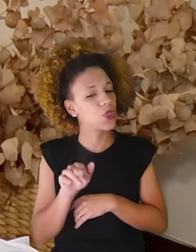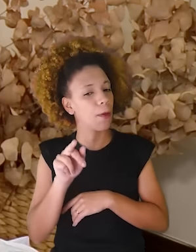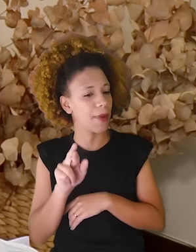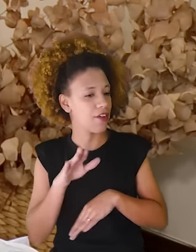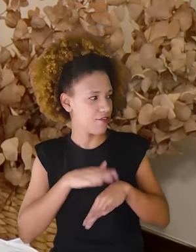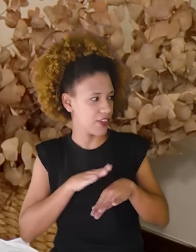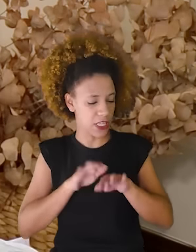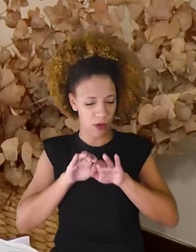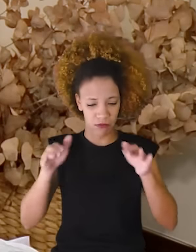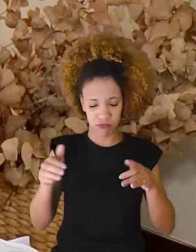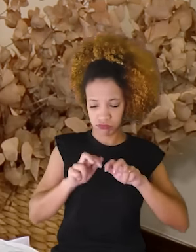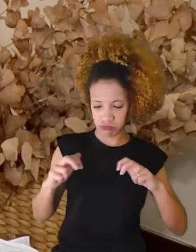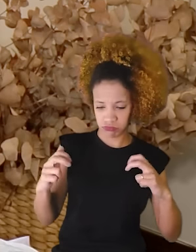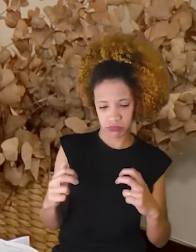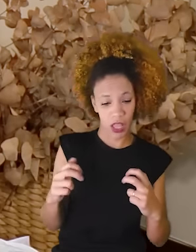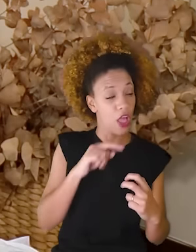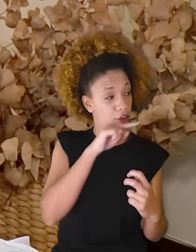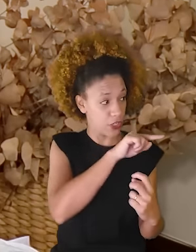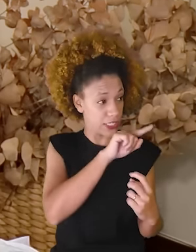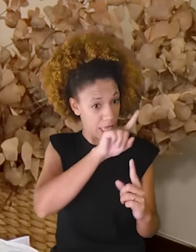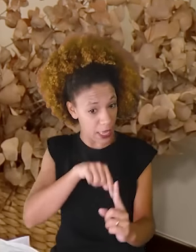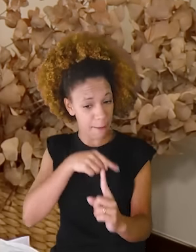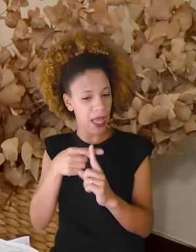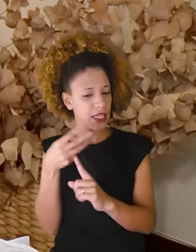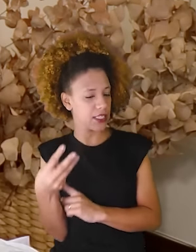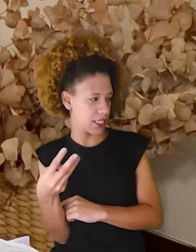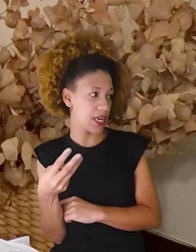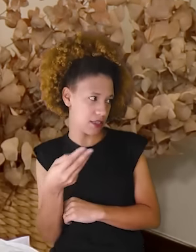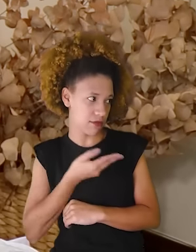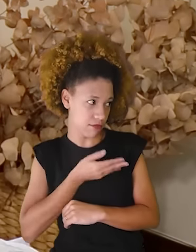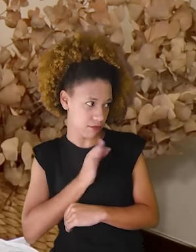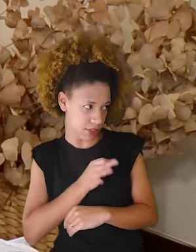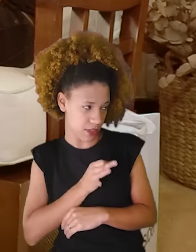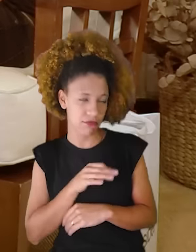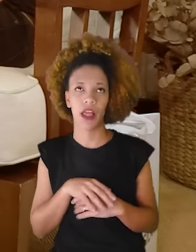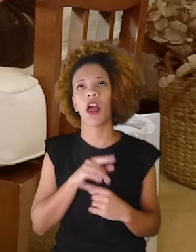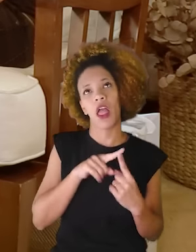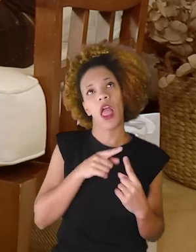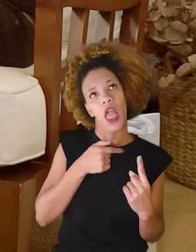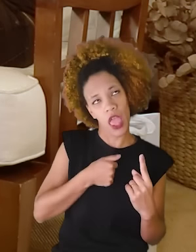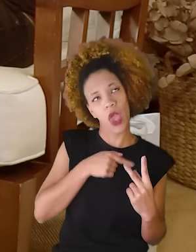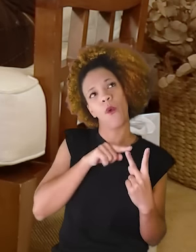você vai fazer o bar aí é você e mais três pessoas no caso é isso né sim eu meu irmão e mais quatro